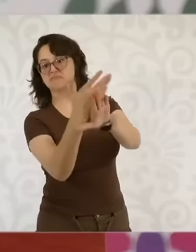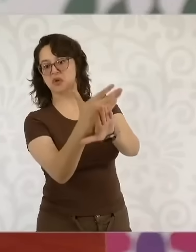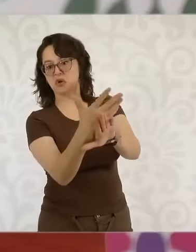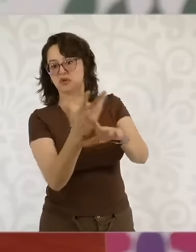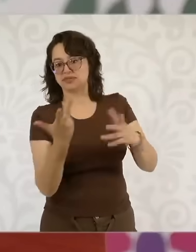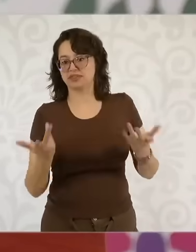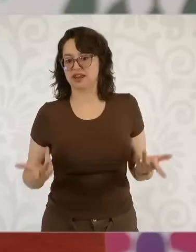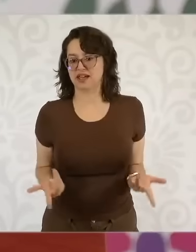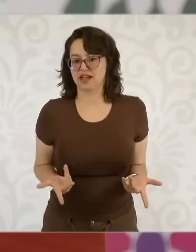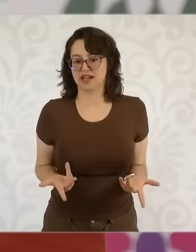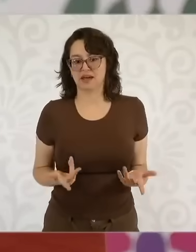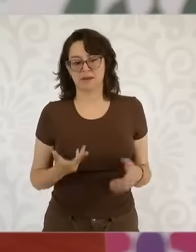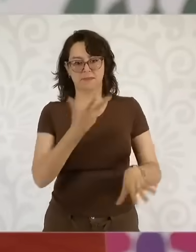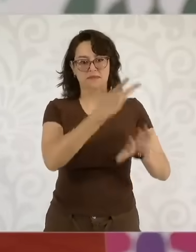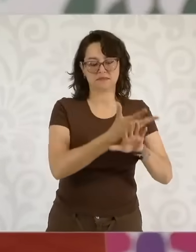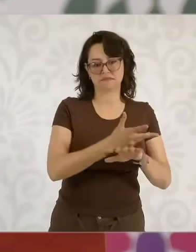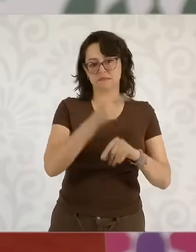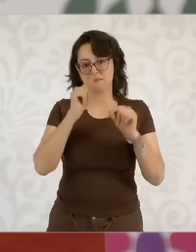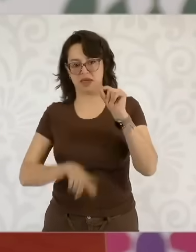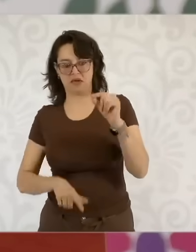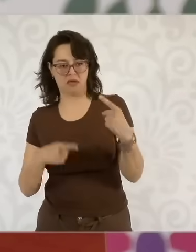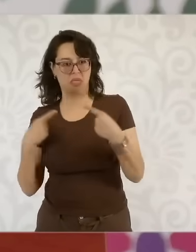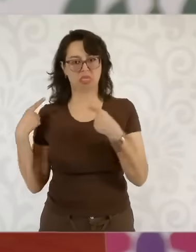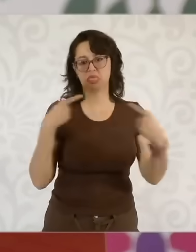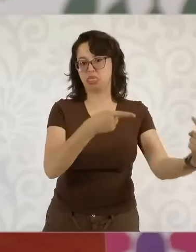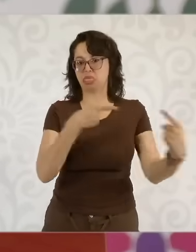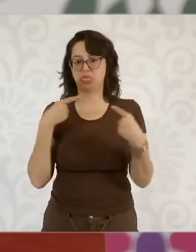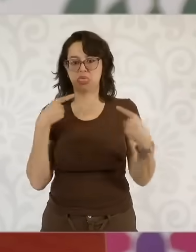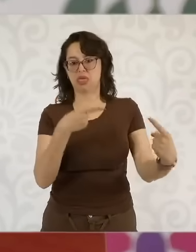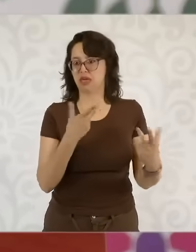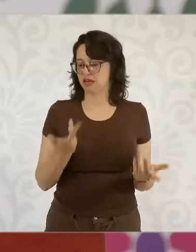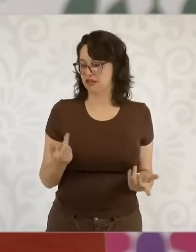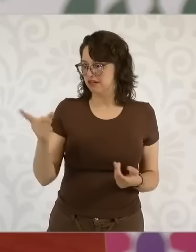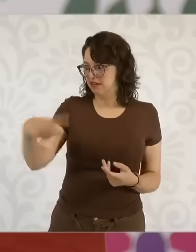elevar un conflicto entre México y Estados Unidos Por eso digo que es antipatriota que